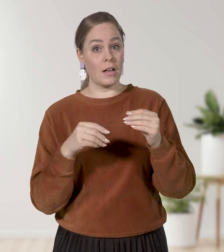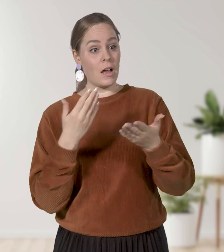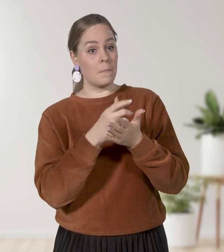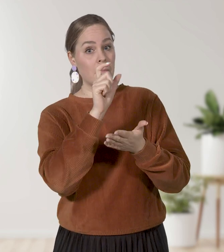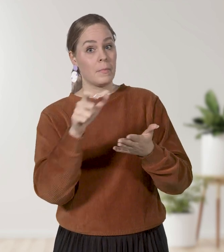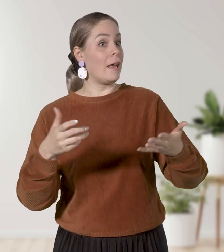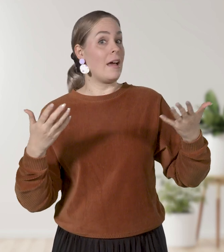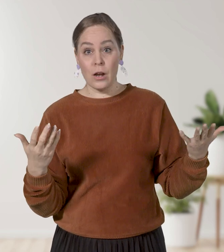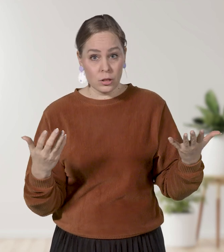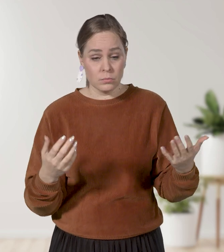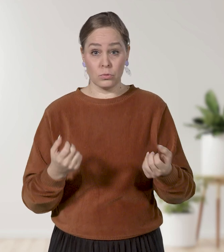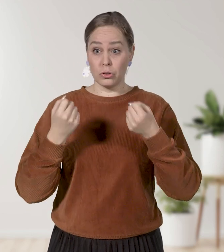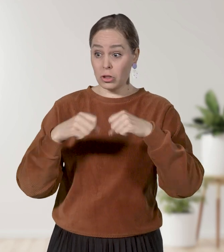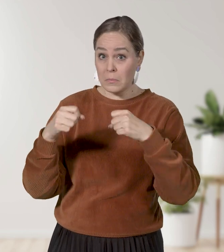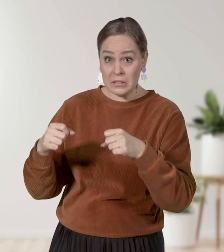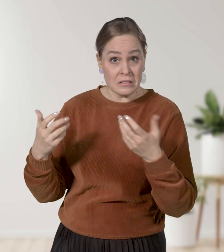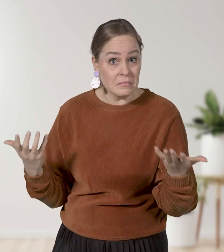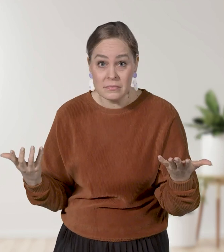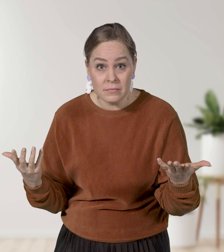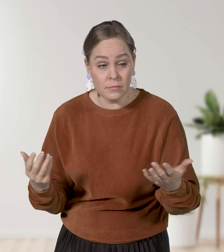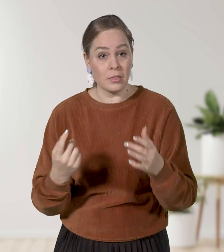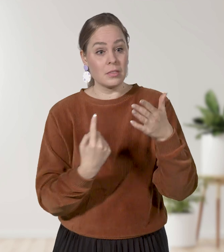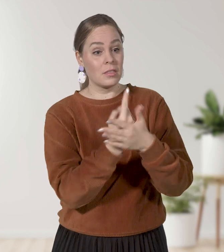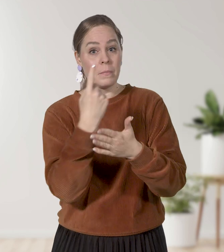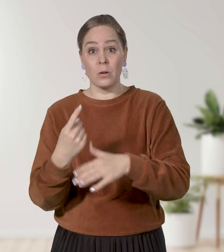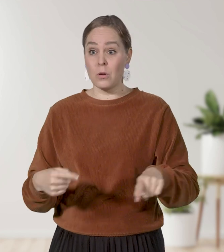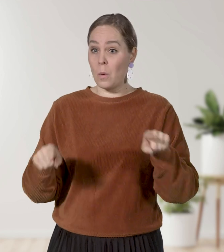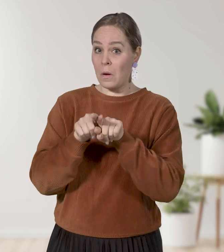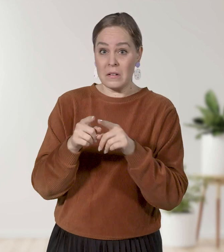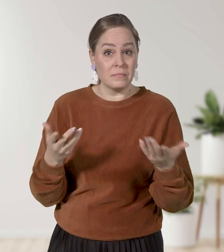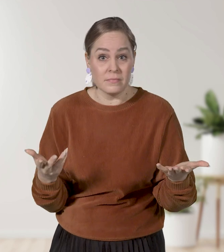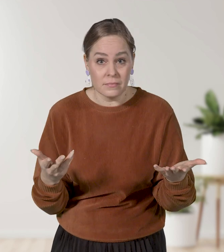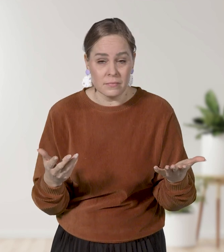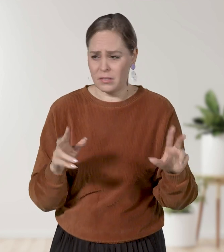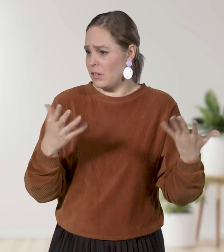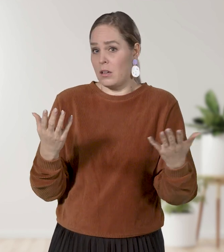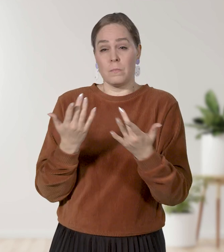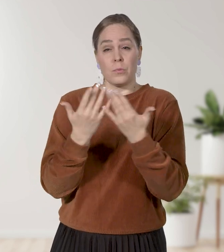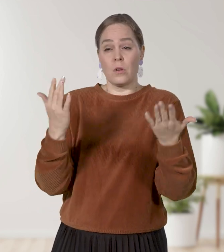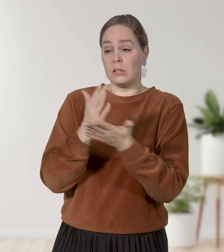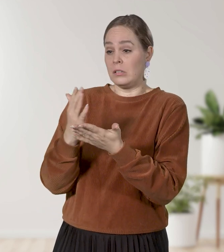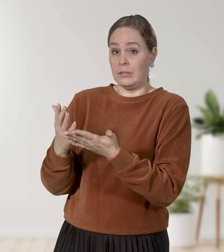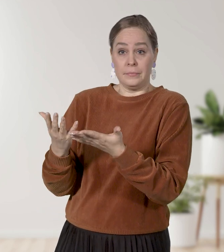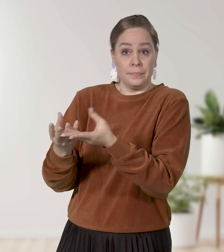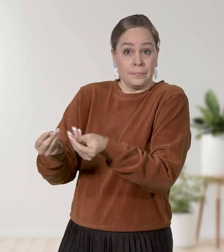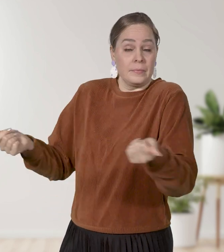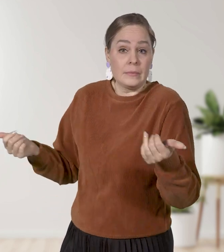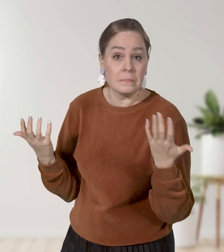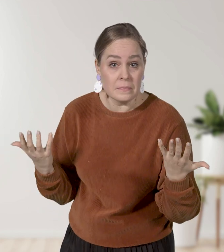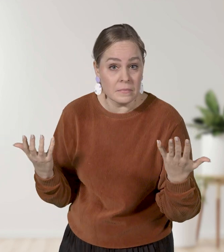Ilman vapaaehtoisia ei ole toimintaa, tapahtumia ei toteudu tai moni asia kuihtuu.